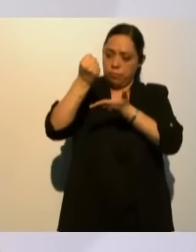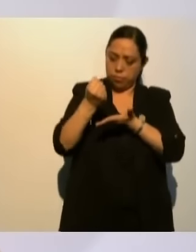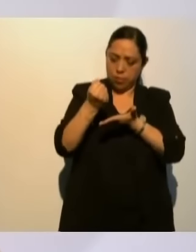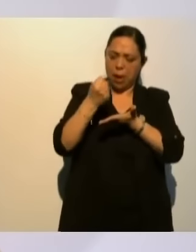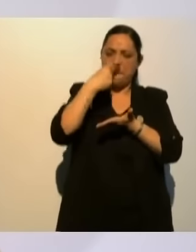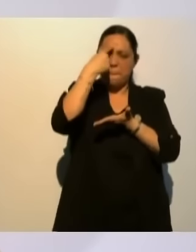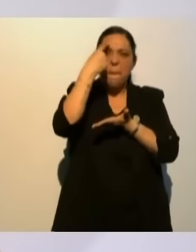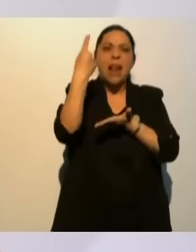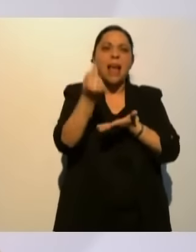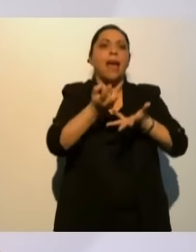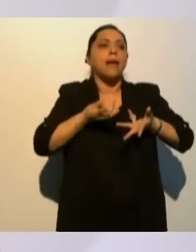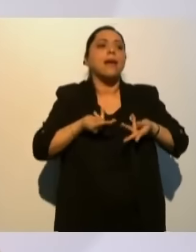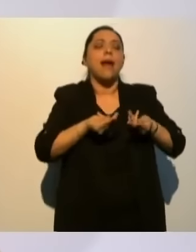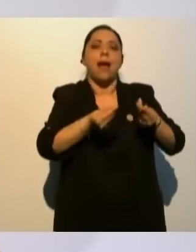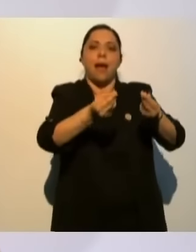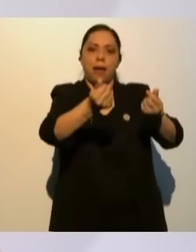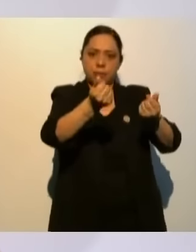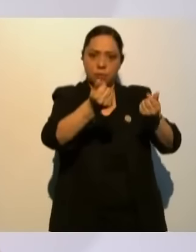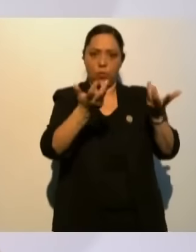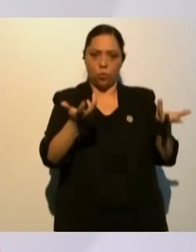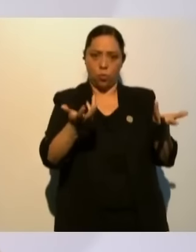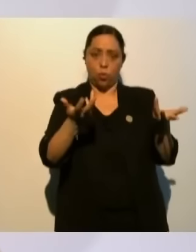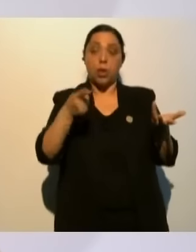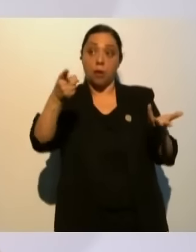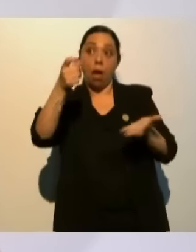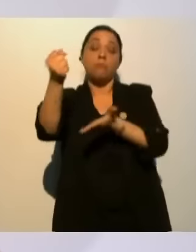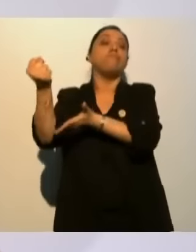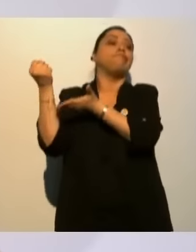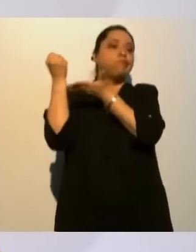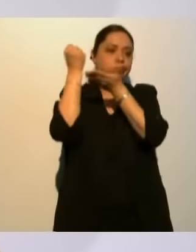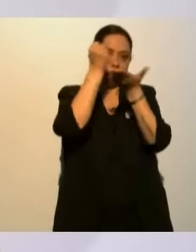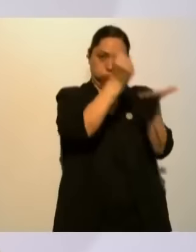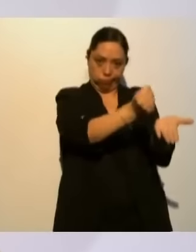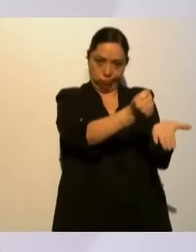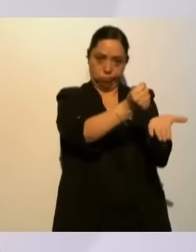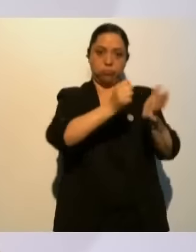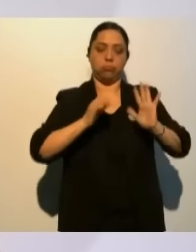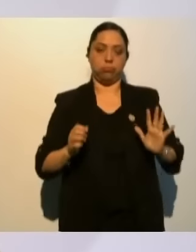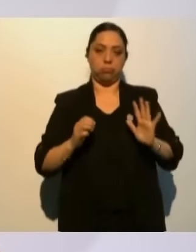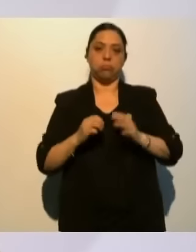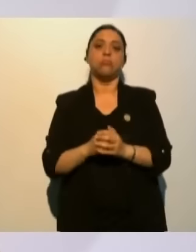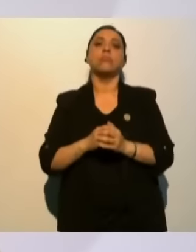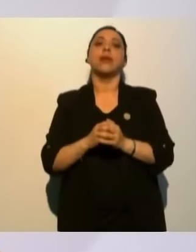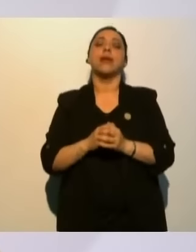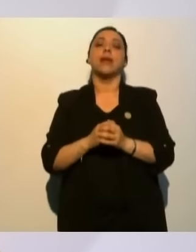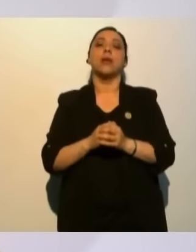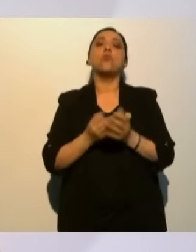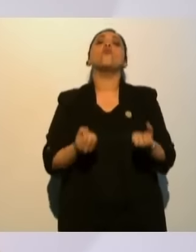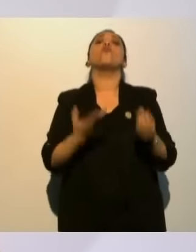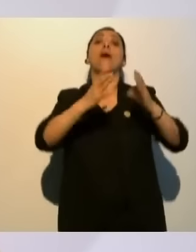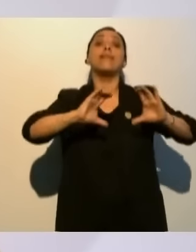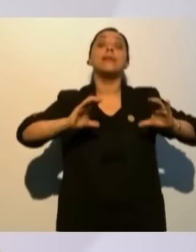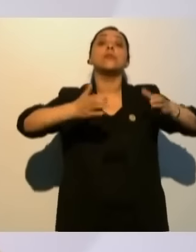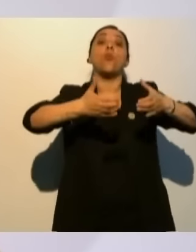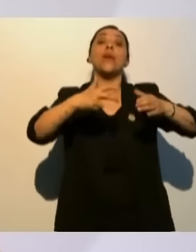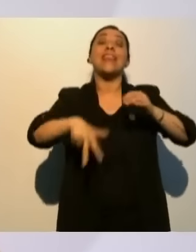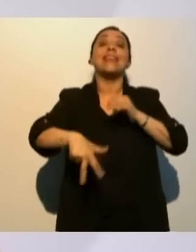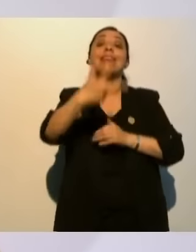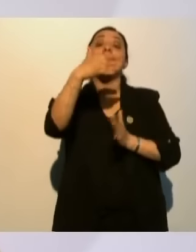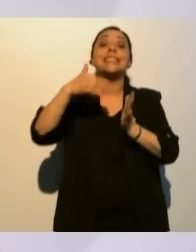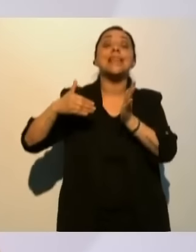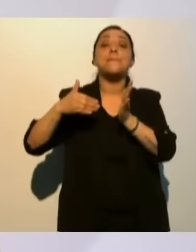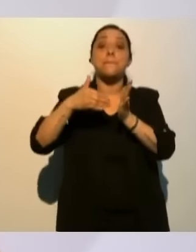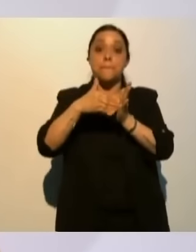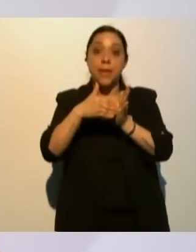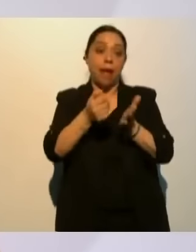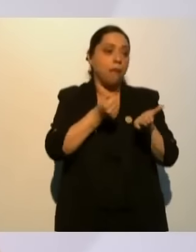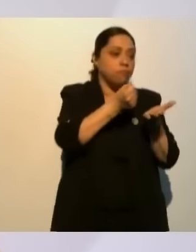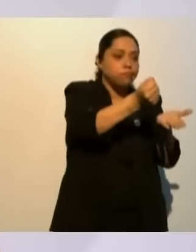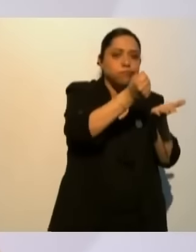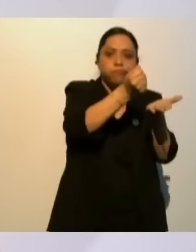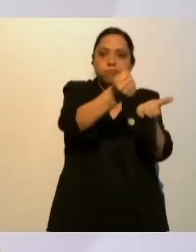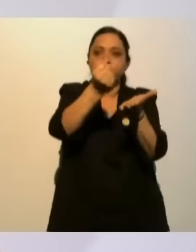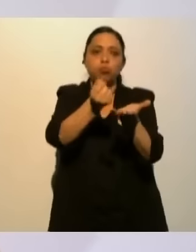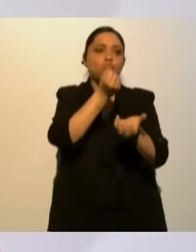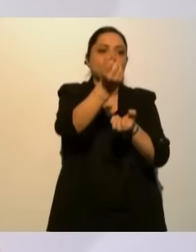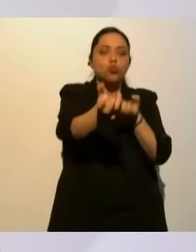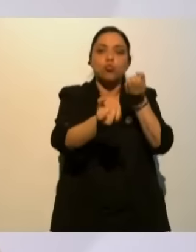a entregar de manera directa son 13000 comunidades que van a ser beneficiadas es Prim fondo para la